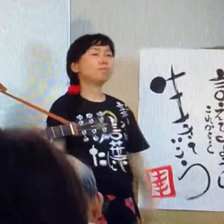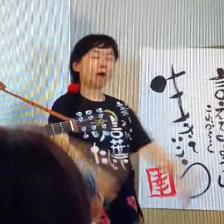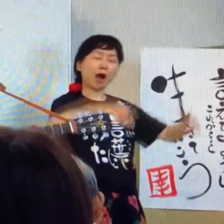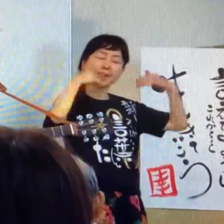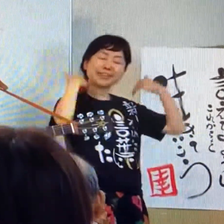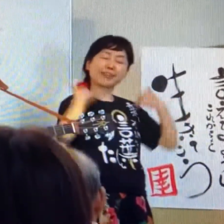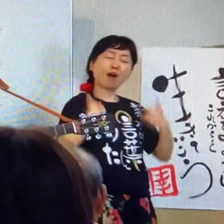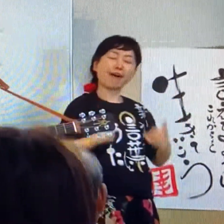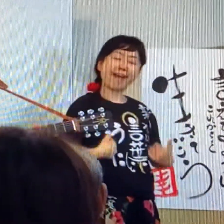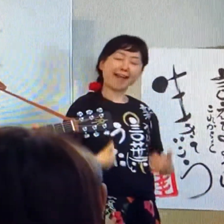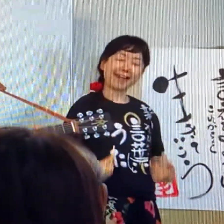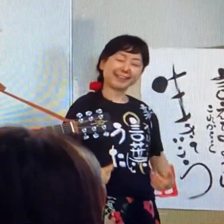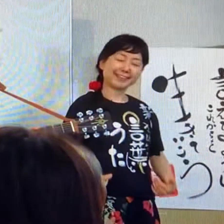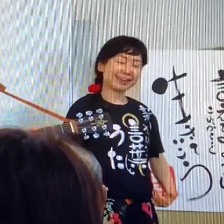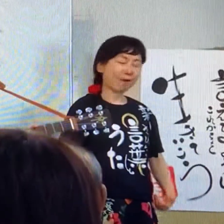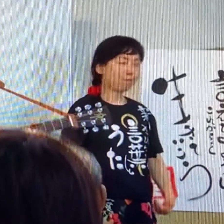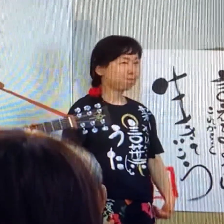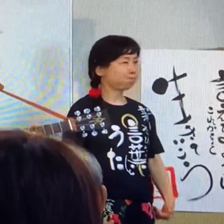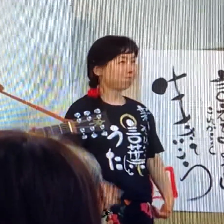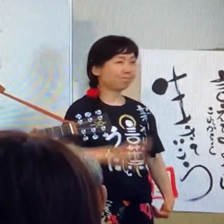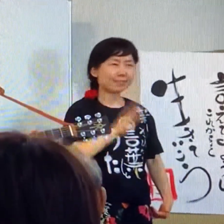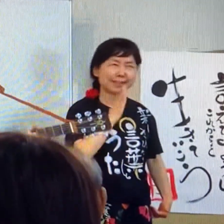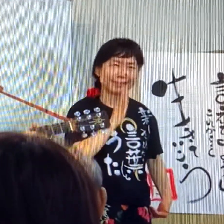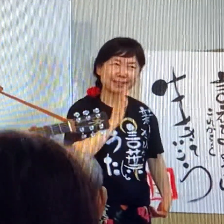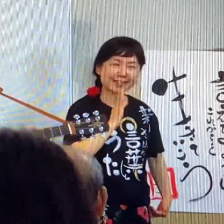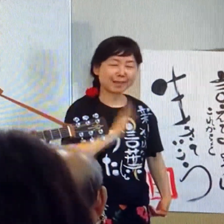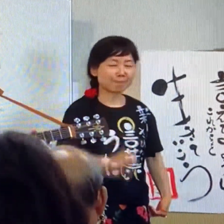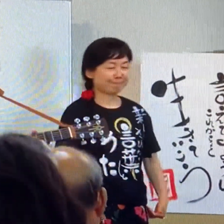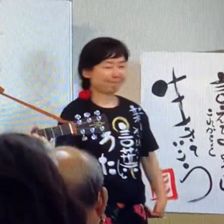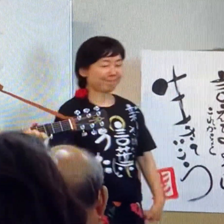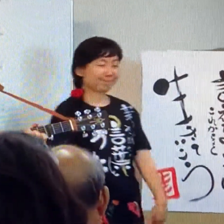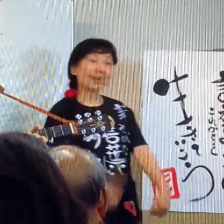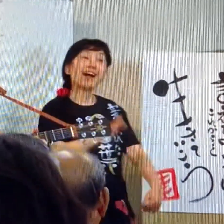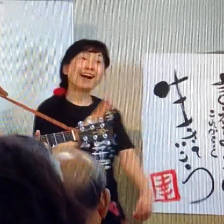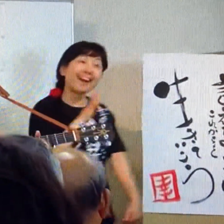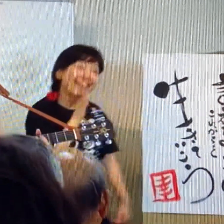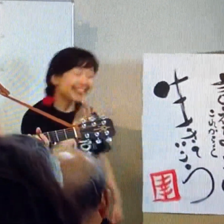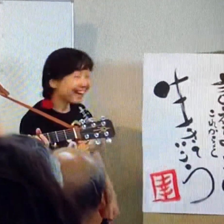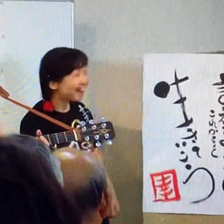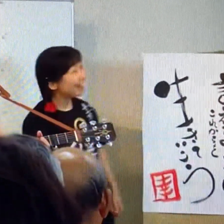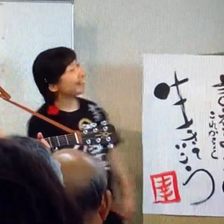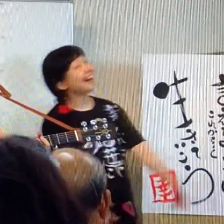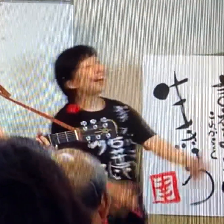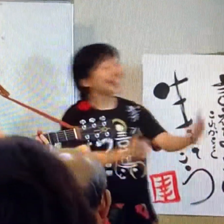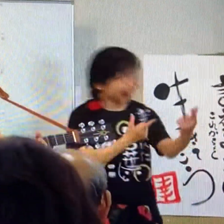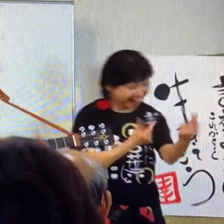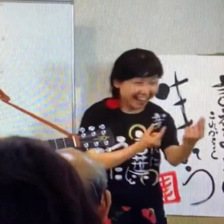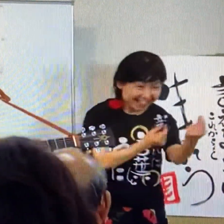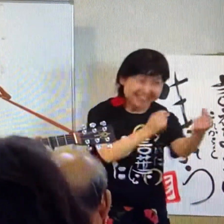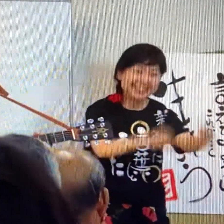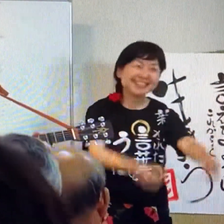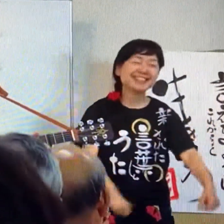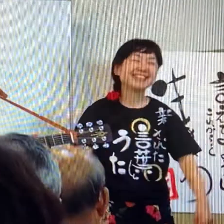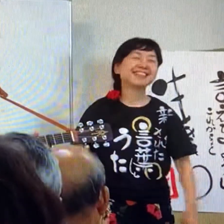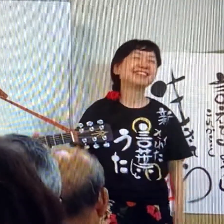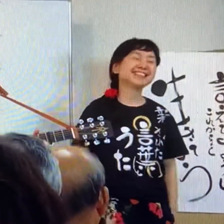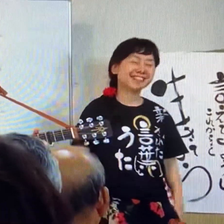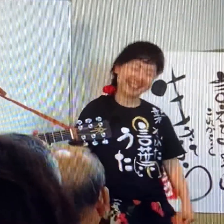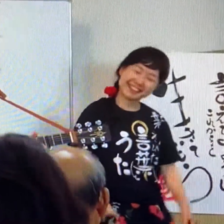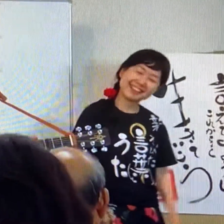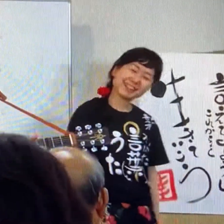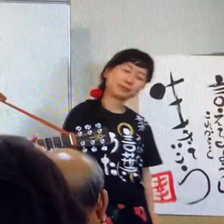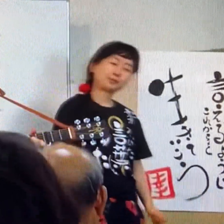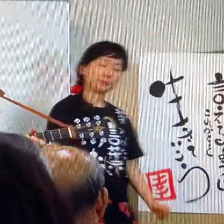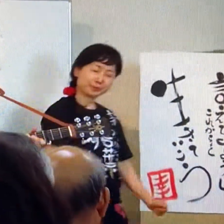これ以上に確かなものはない